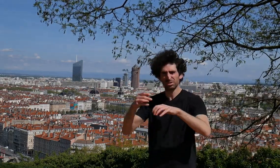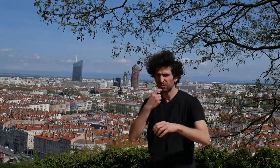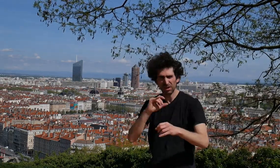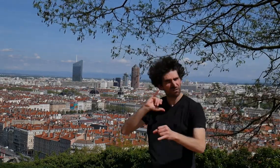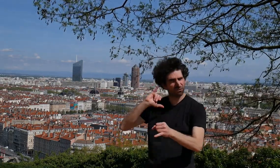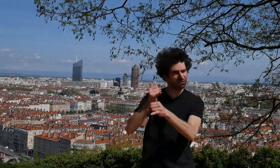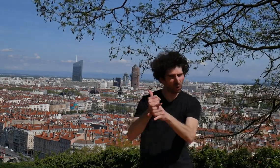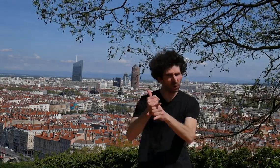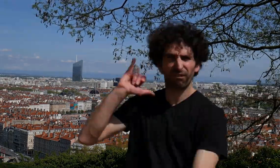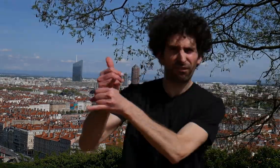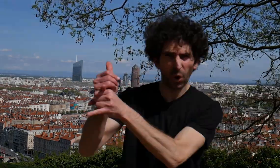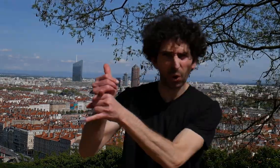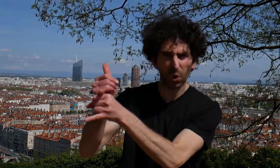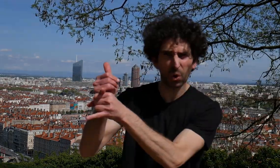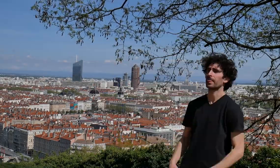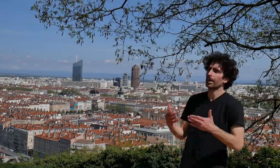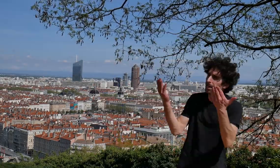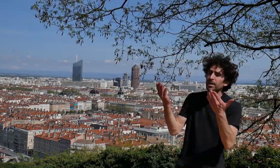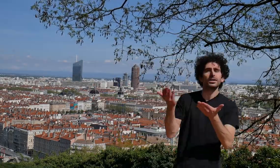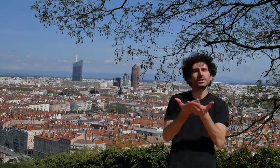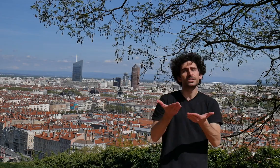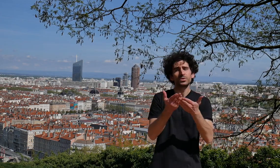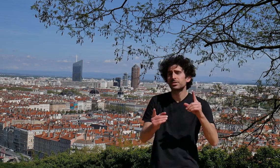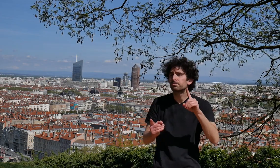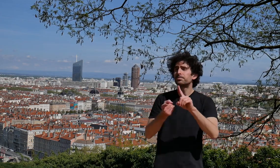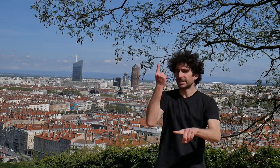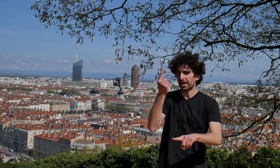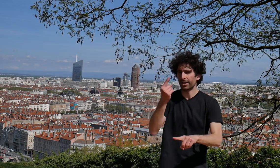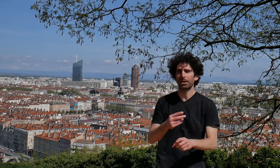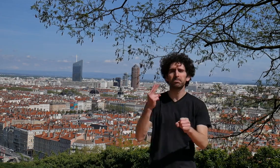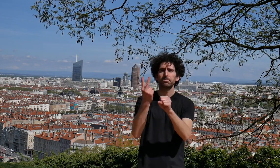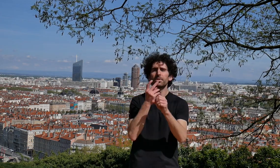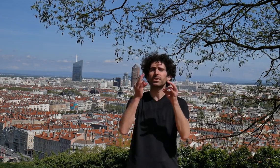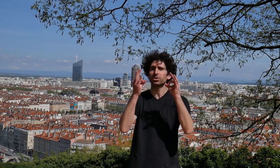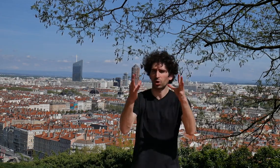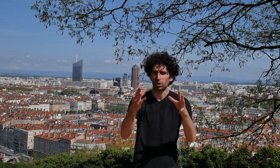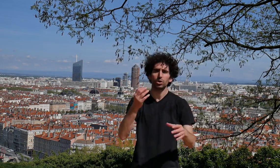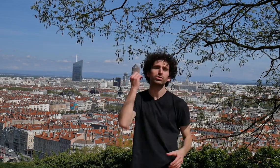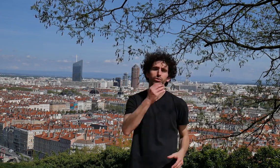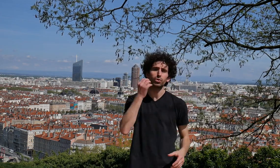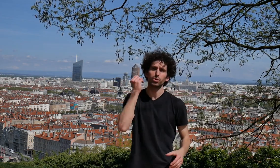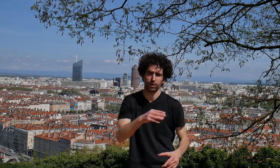Donc, c'est faux ? Alors, c'est une situation particulière. Souvent, le mauvais temps